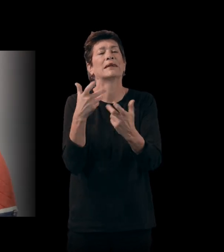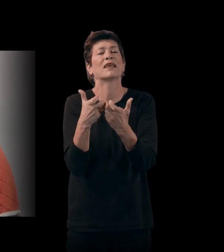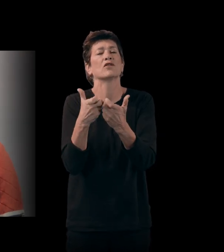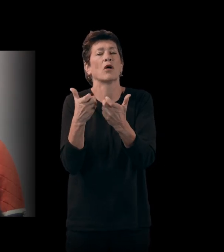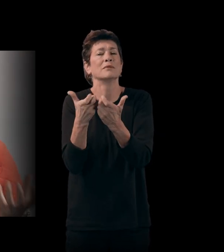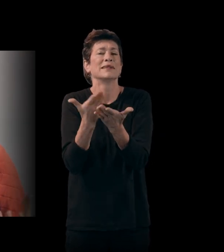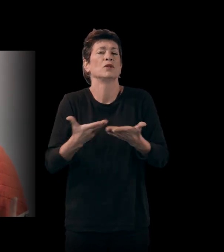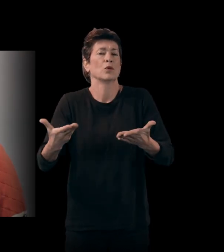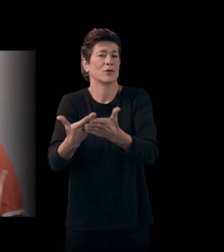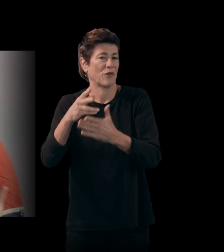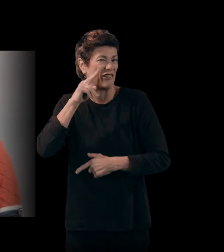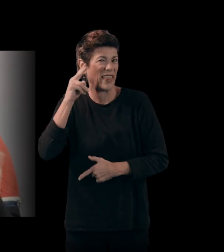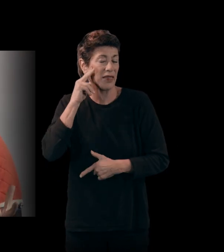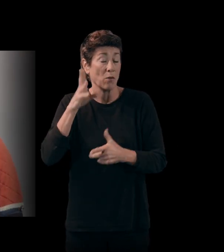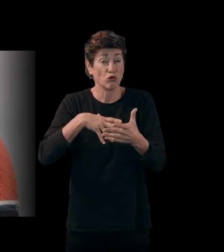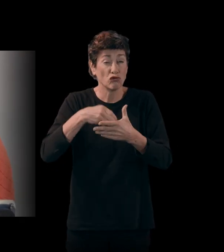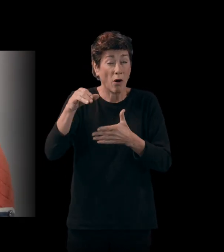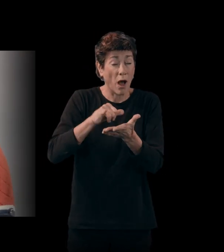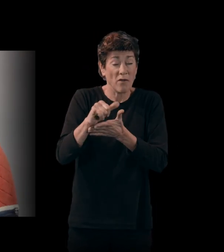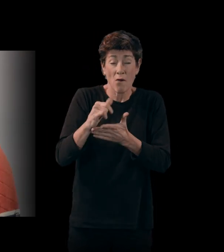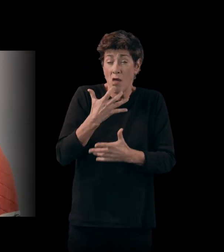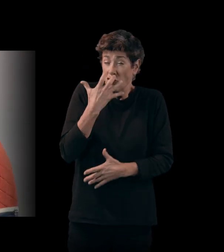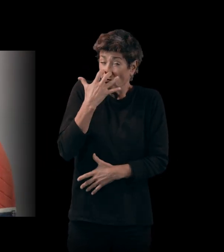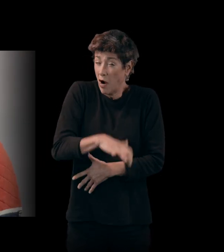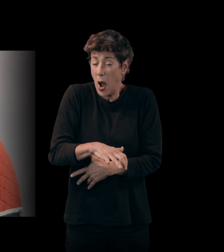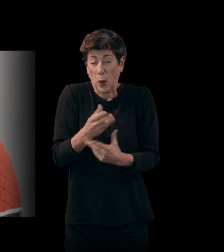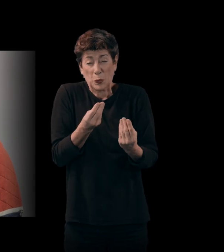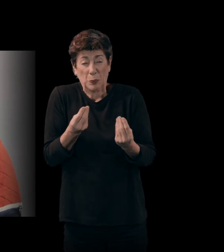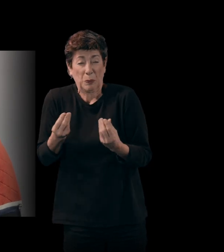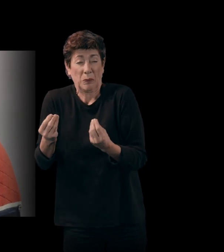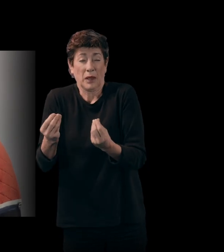par exemple, la chaleur, l'humidité, etc., les Paul Eluard